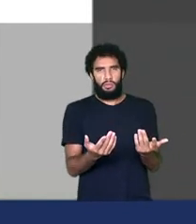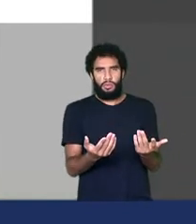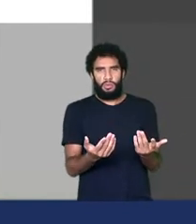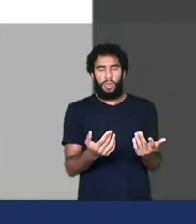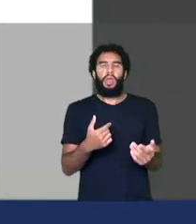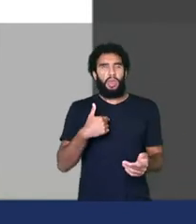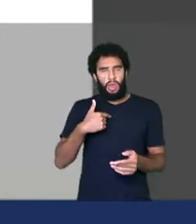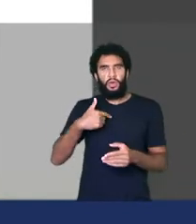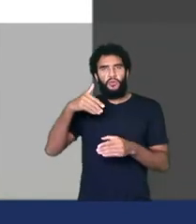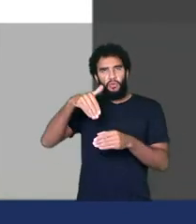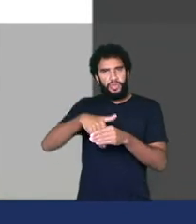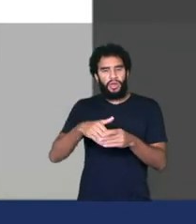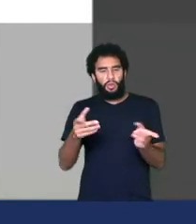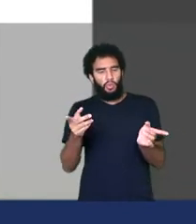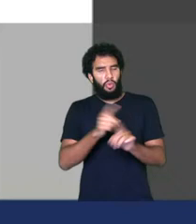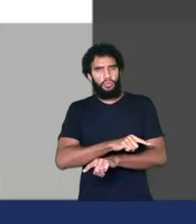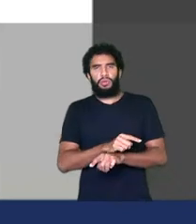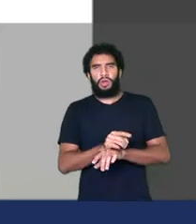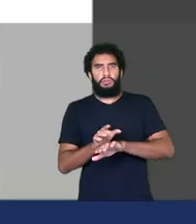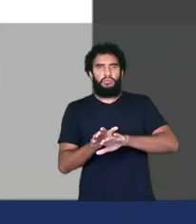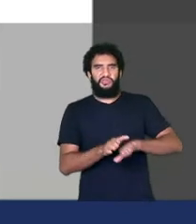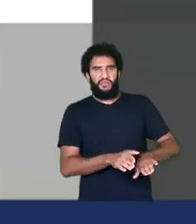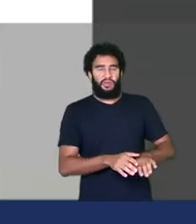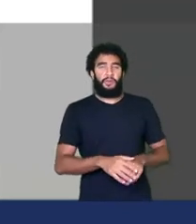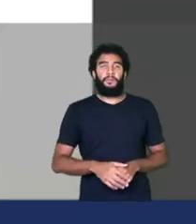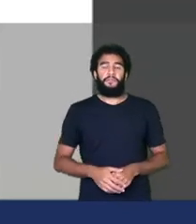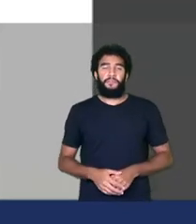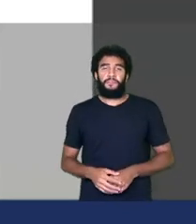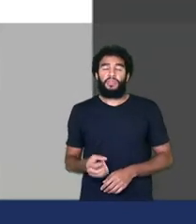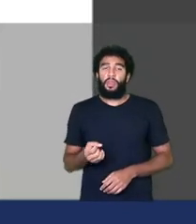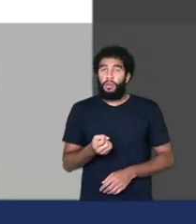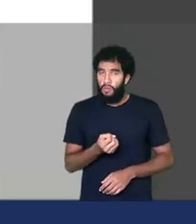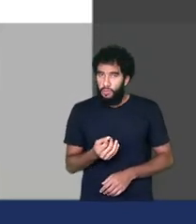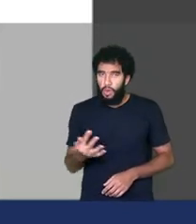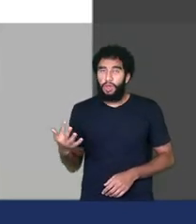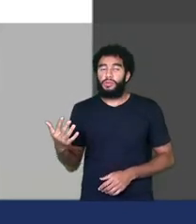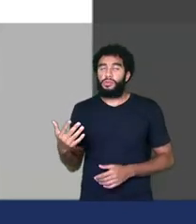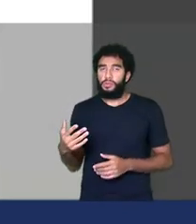JOGOS. POR ISSO TAMBÉM VOTEI CONTRA, VOTEI CONTRA. QUANTOS PROJETOS DE LEI SÃO NA